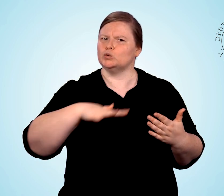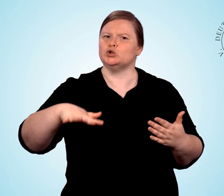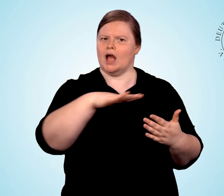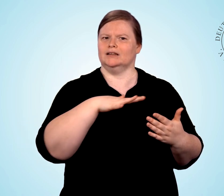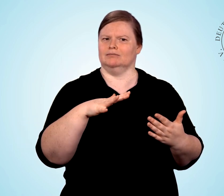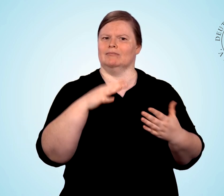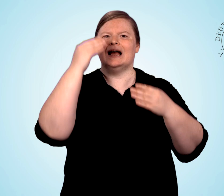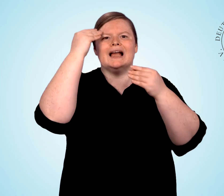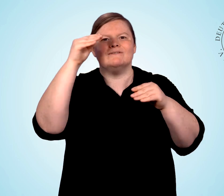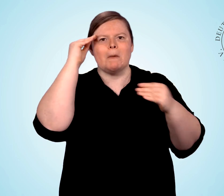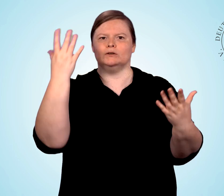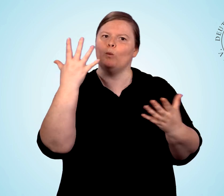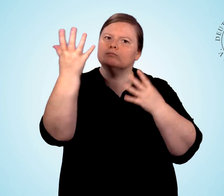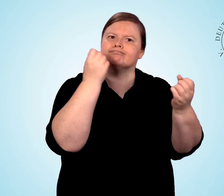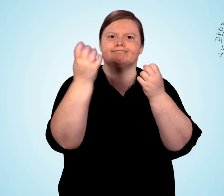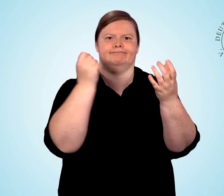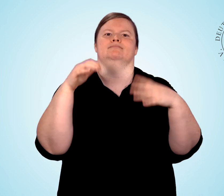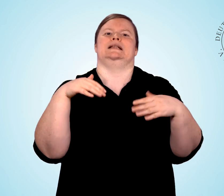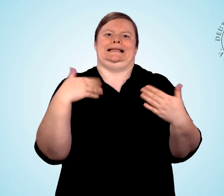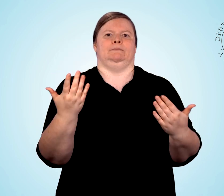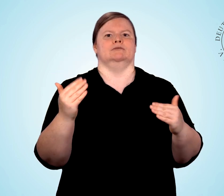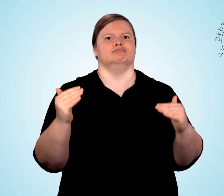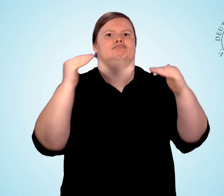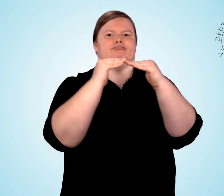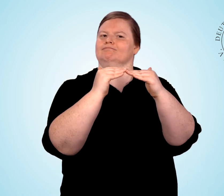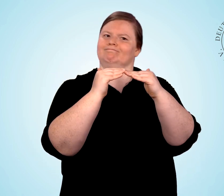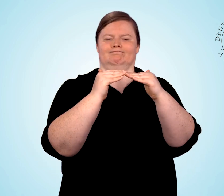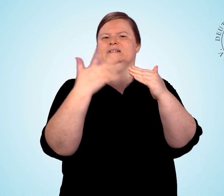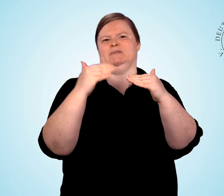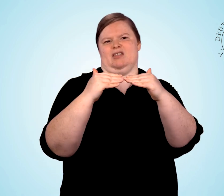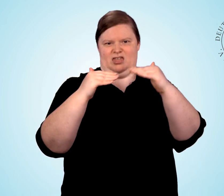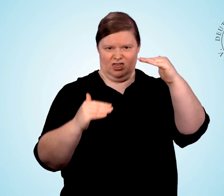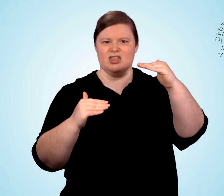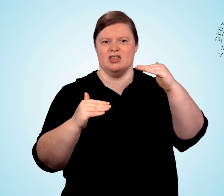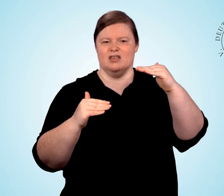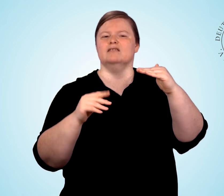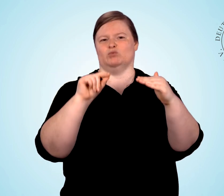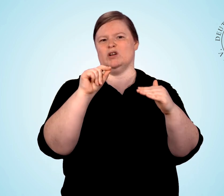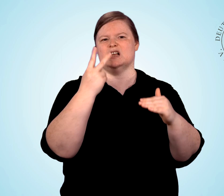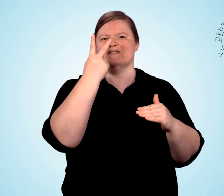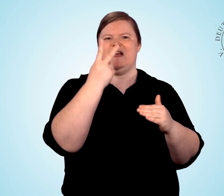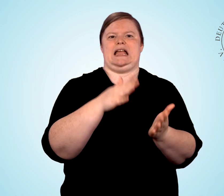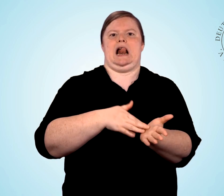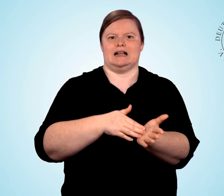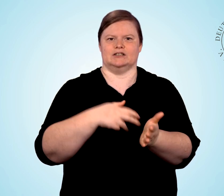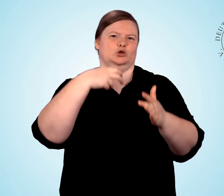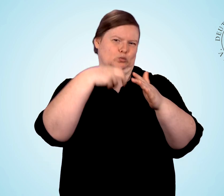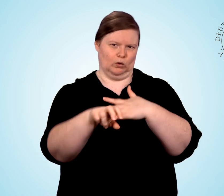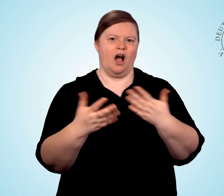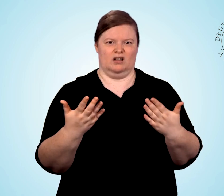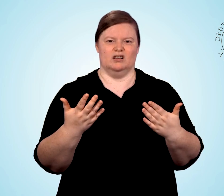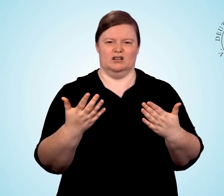Es gibt in Deutschland einen Zwei-Klassen-Zugang zu Informationen,